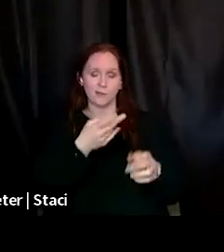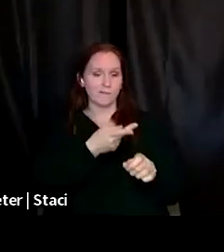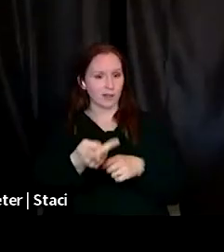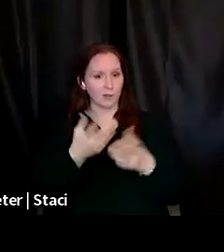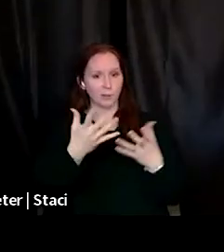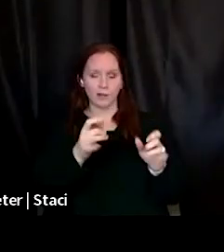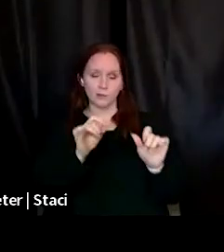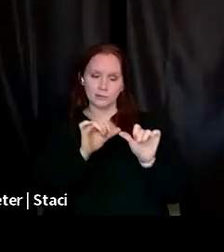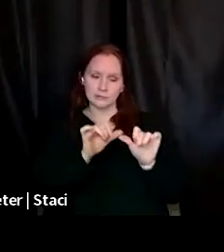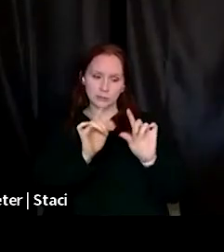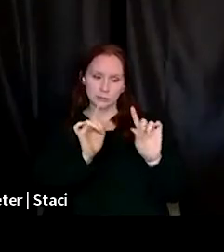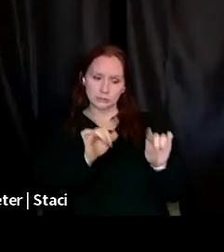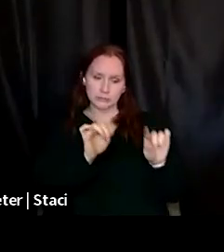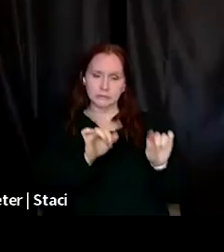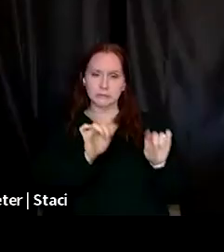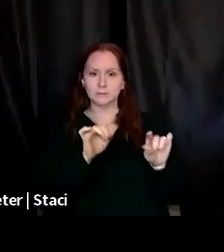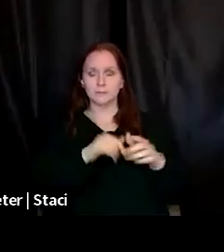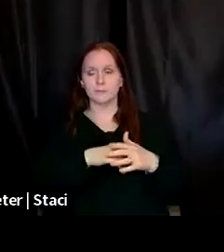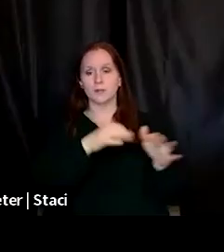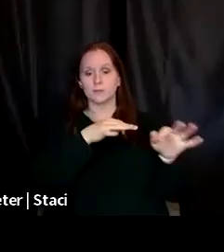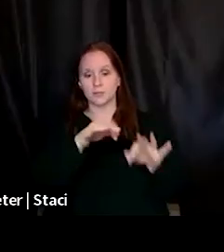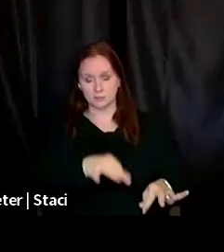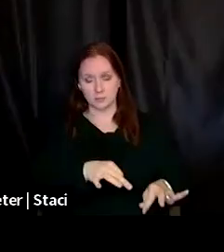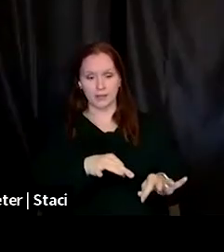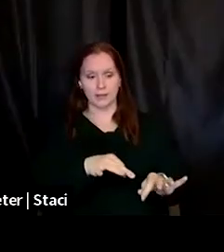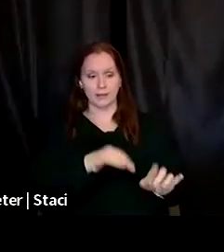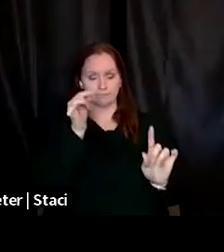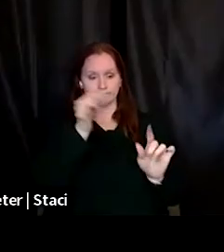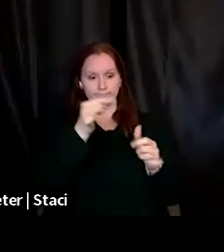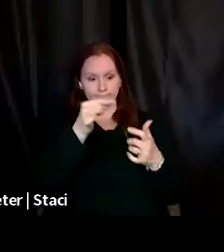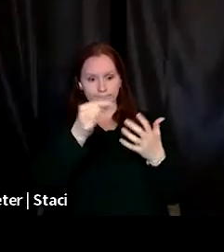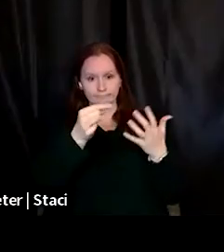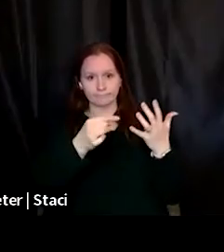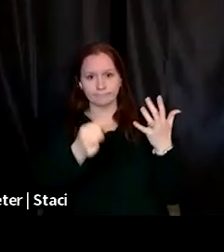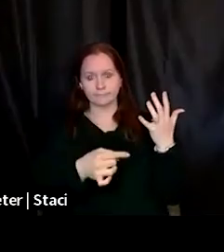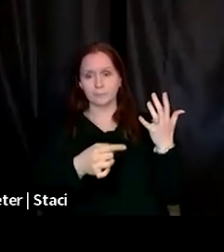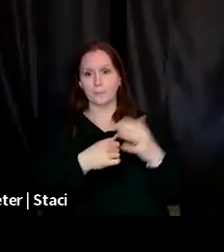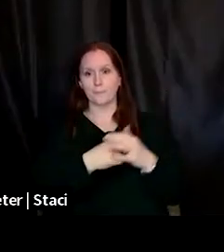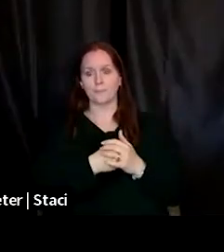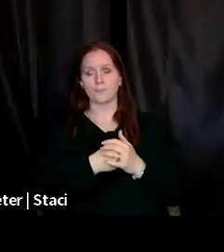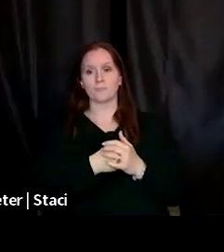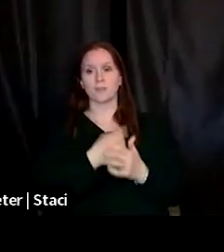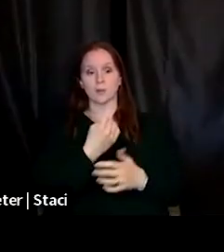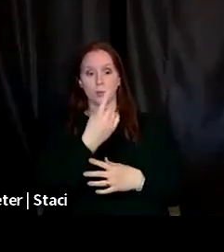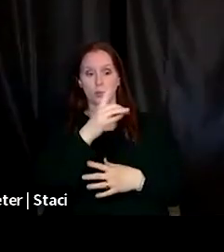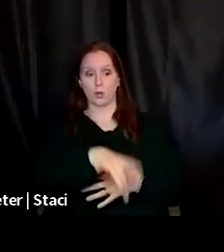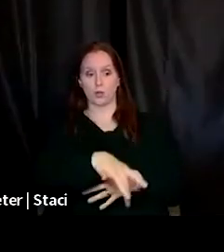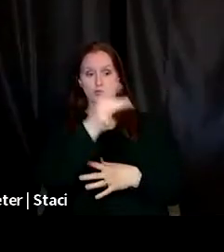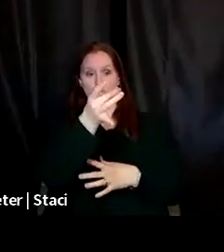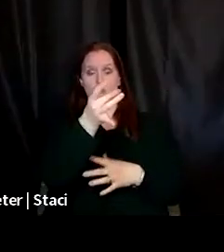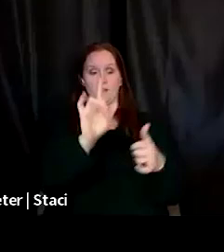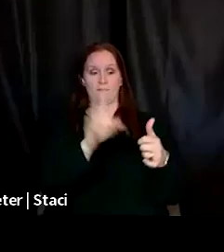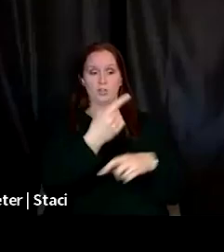tenemos solicitantes que realmente pueden ayudar con este proceso también. Entonces...